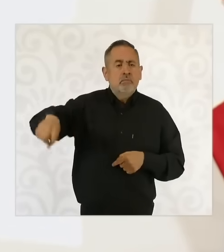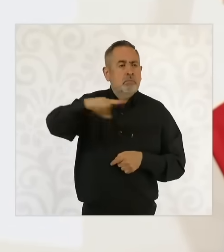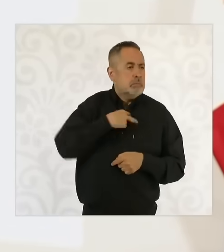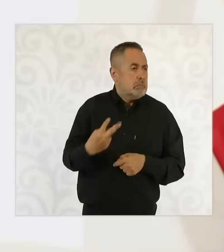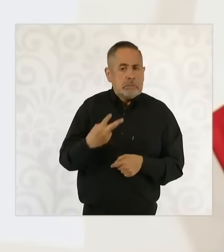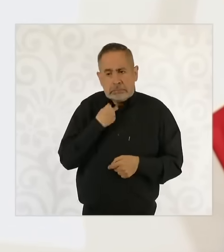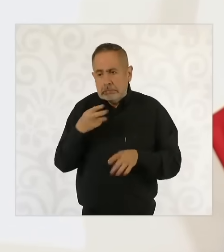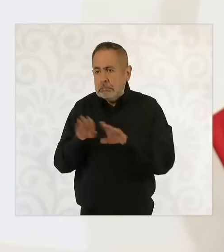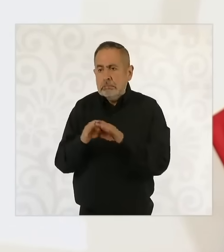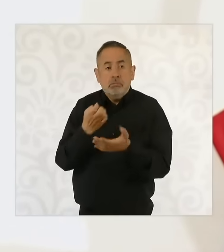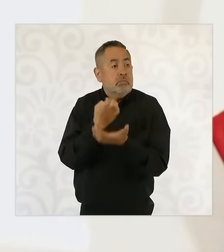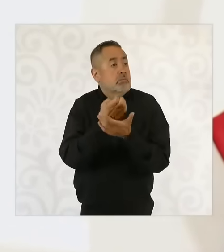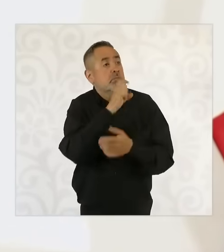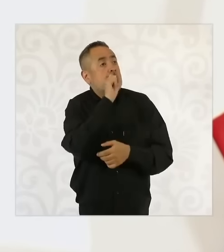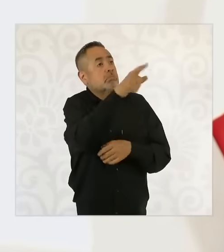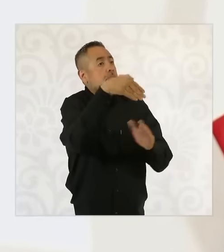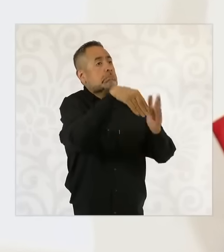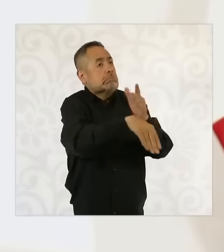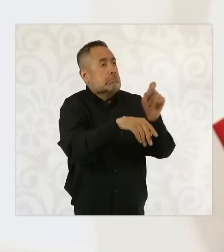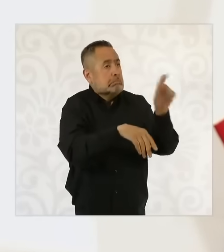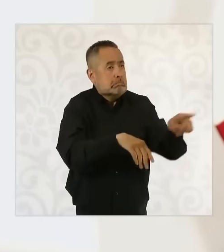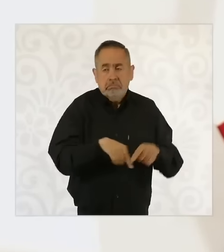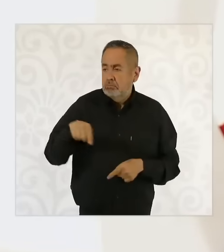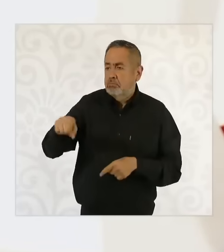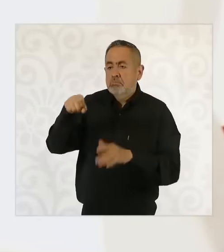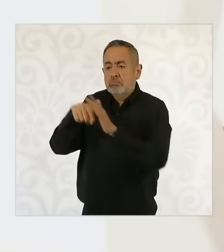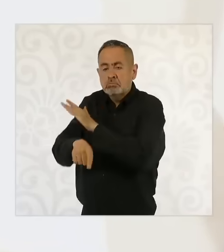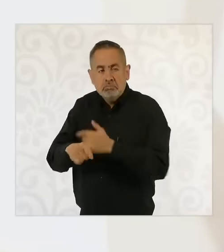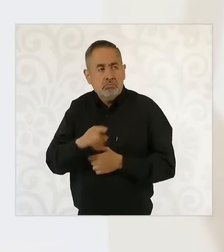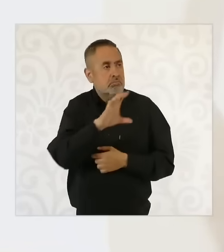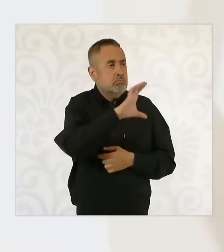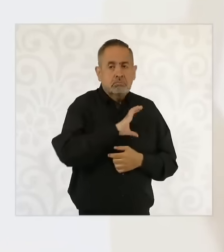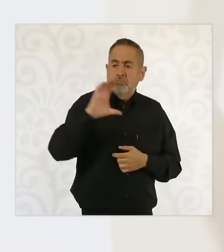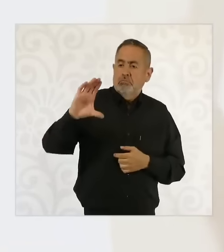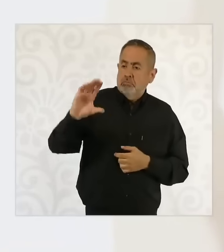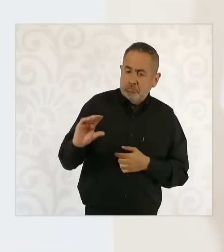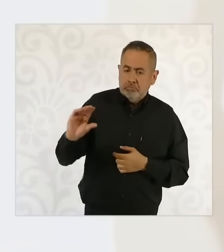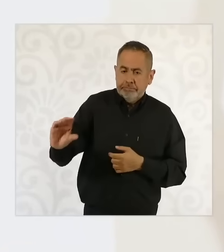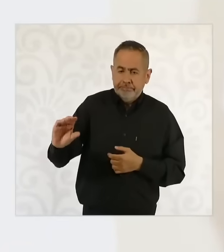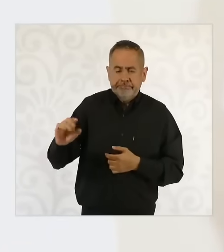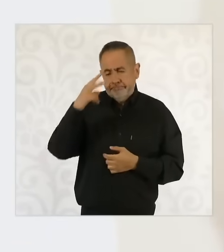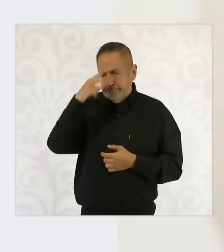la economía de Estados Unidos y para las familias que reciben las remesas aquí en México entonces